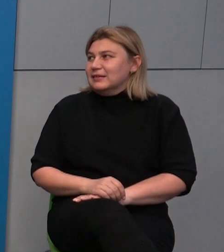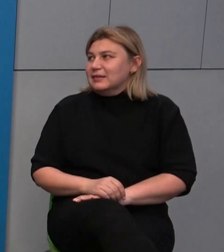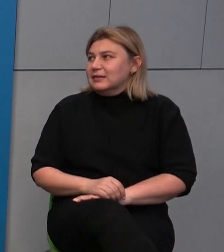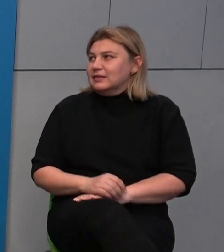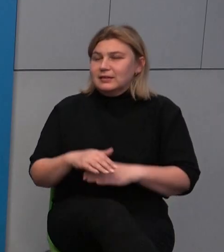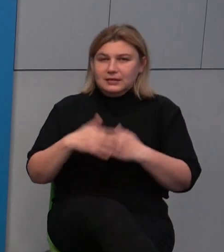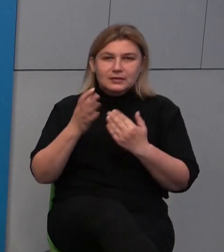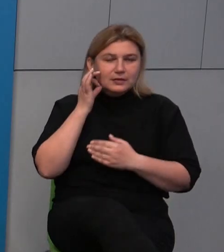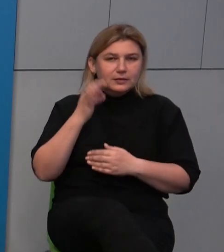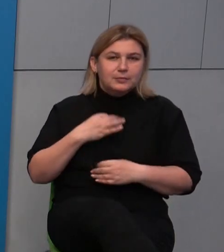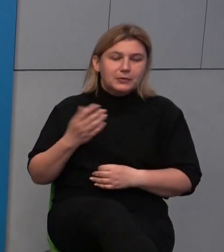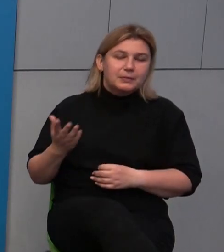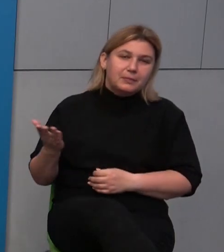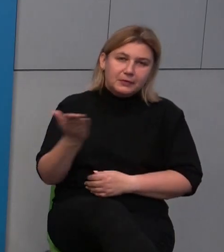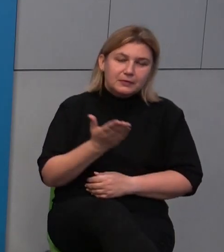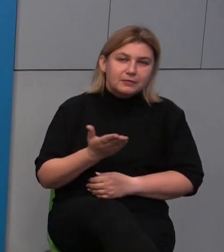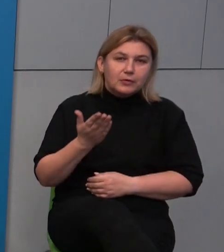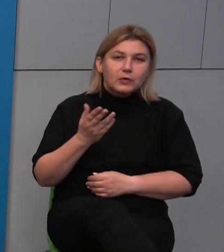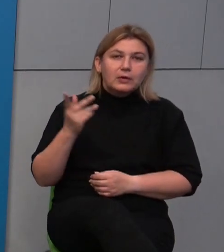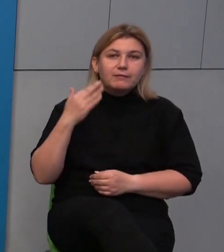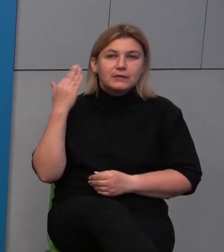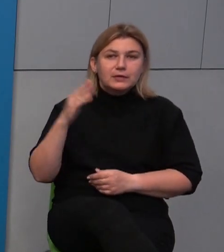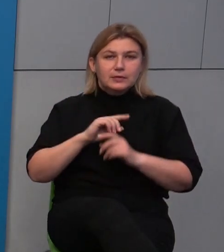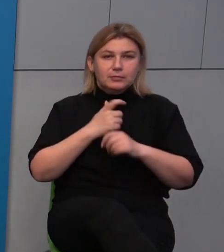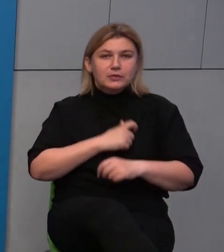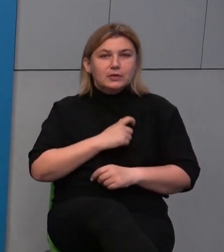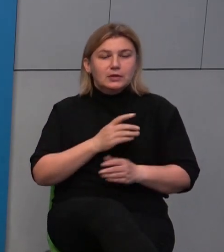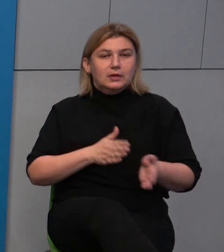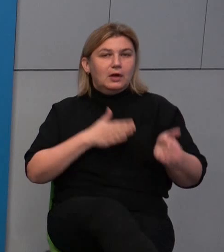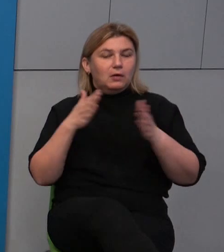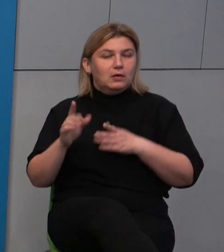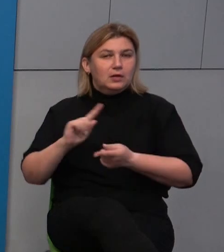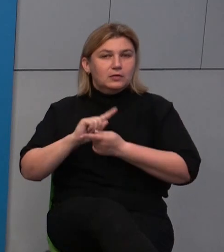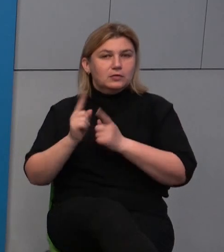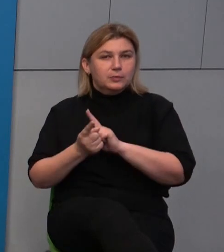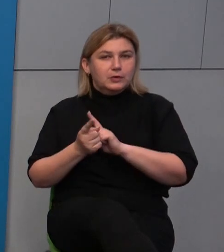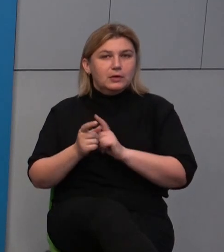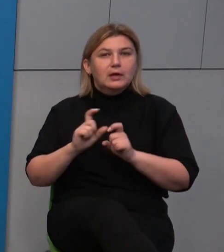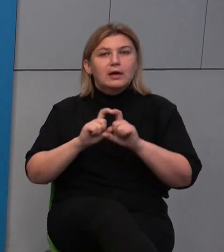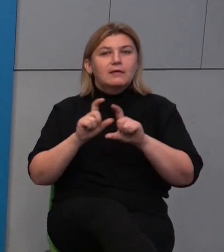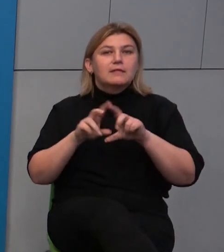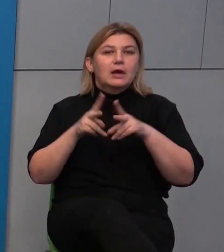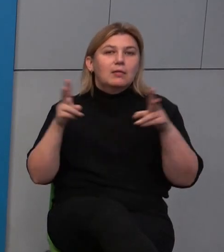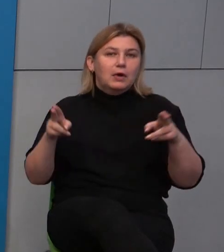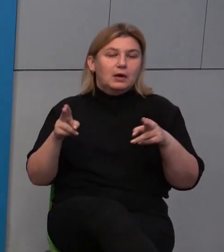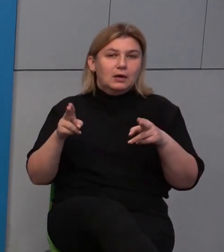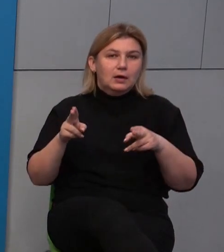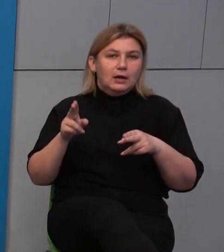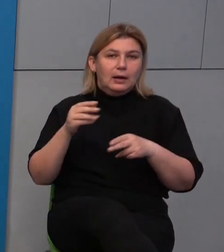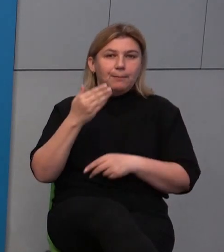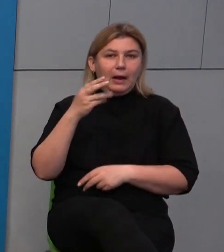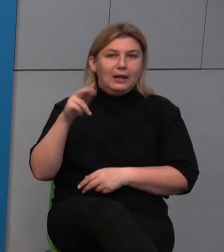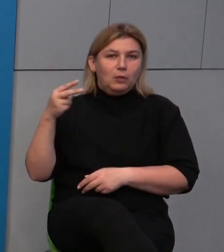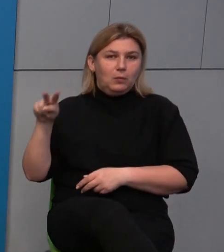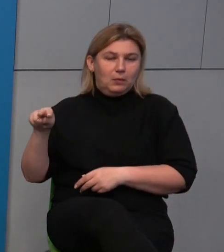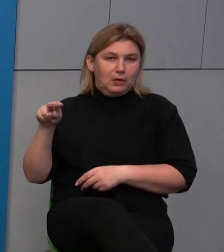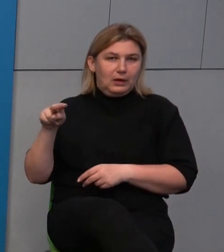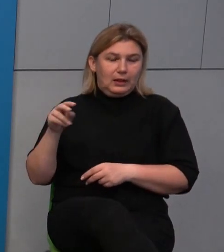Dzień dobry Państwu. Witam wszystkich serdecznie na kolejnym spotkaniu w ramach naszego projektu "Menu Literackie".